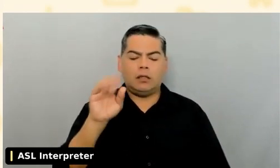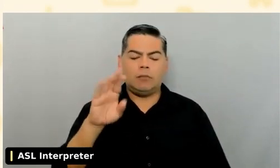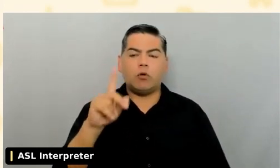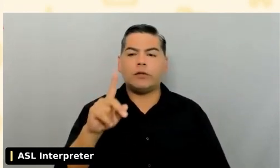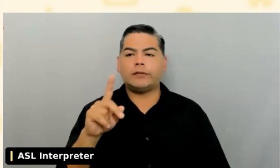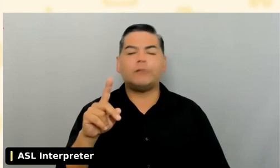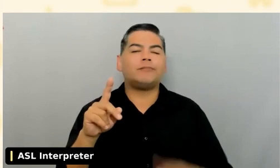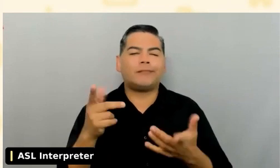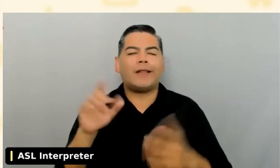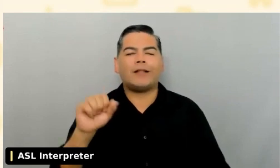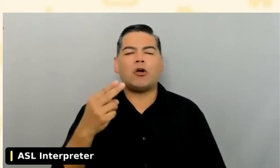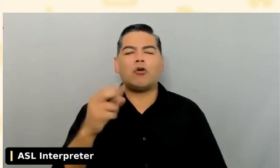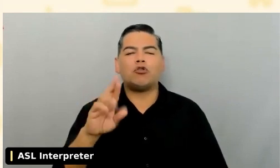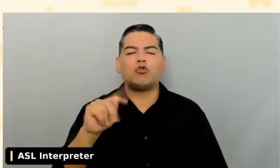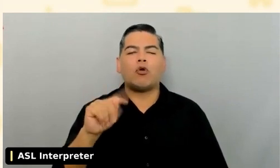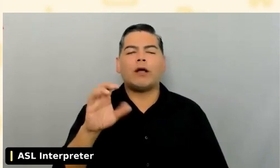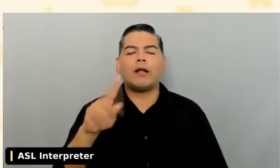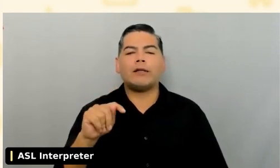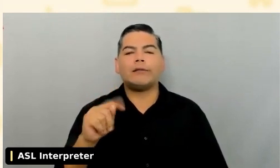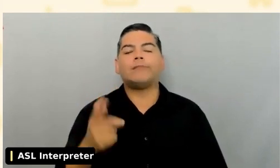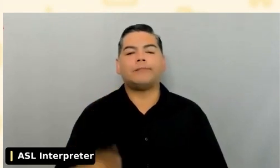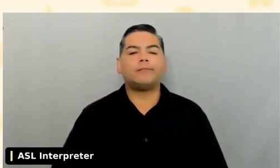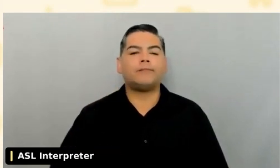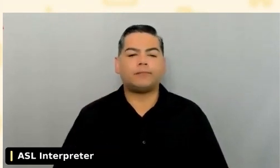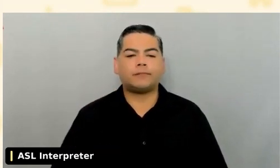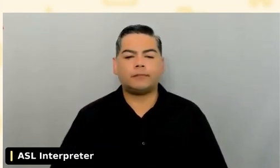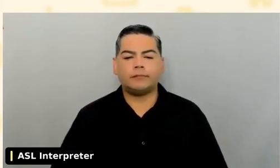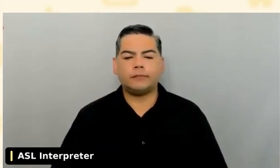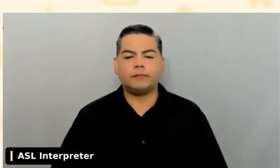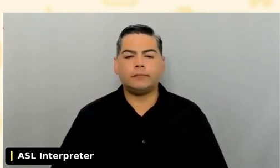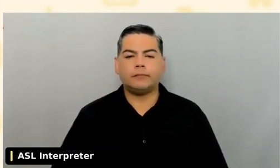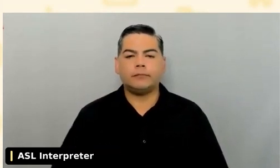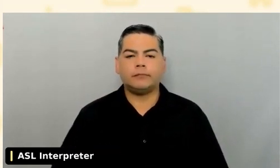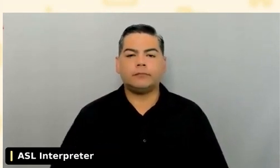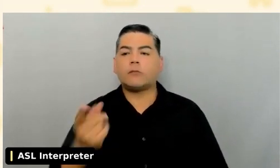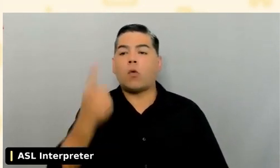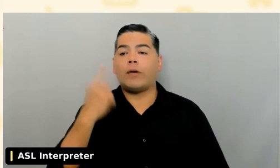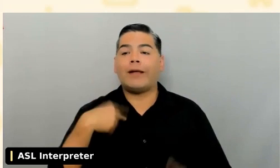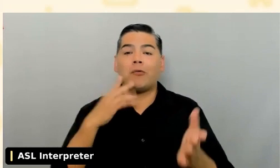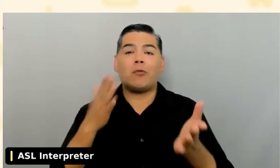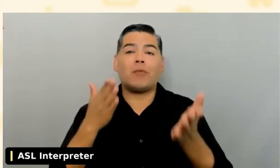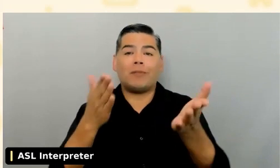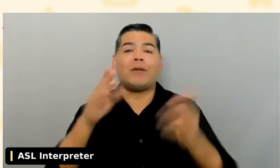Entonces, una cosa que recomiendo cuando se trata de ATAG es asegurarse